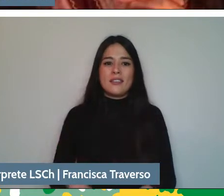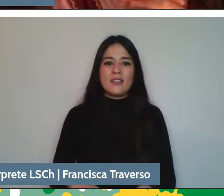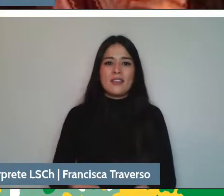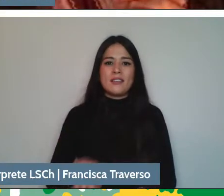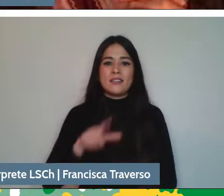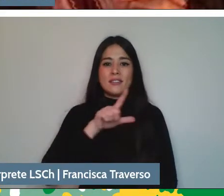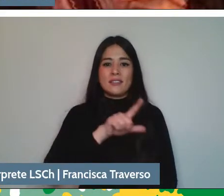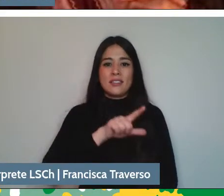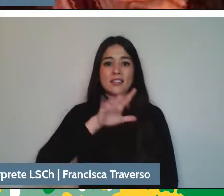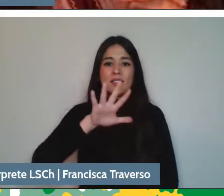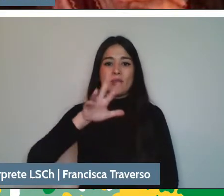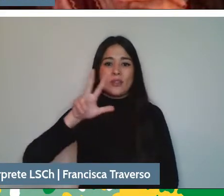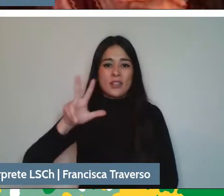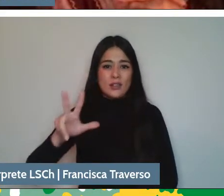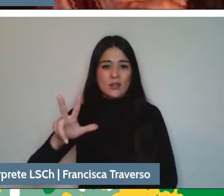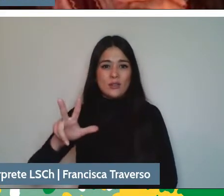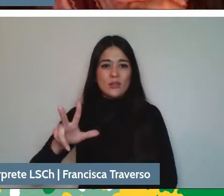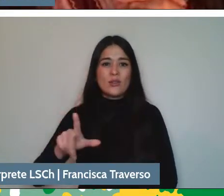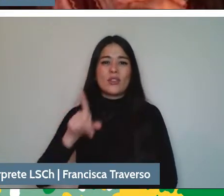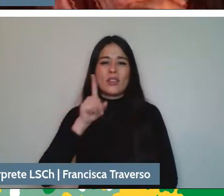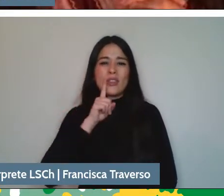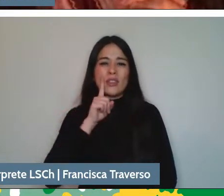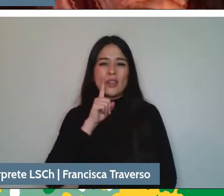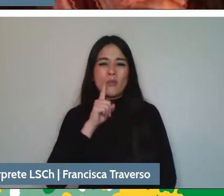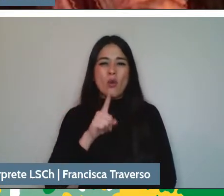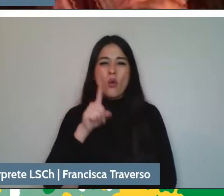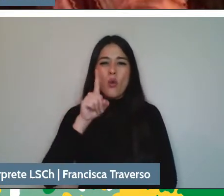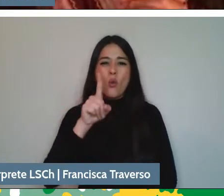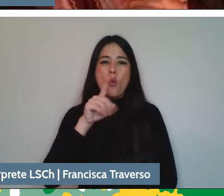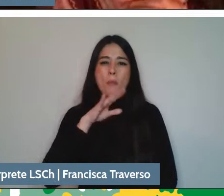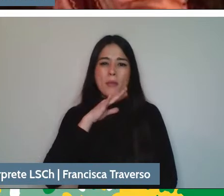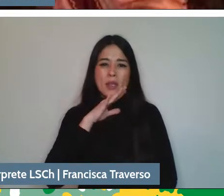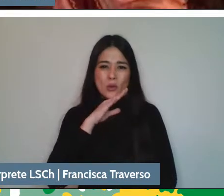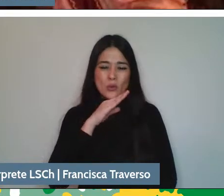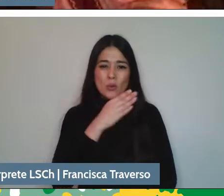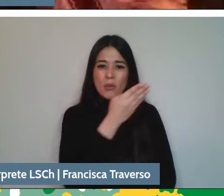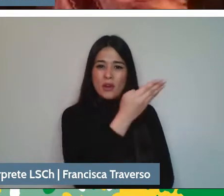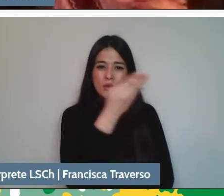así que, tenemos un minuto para que ustedes se despidan